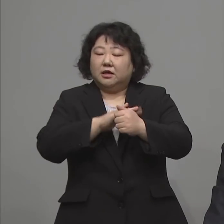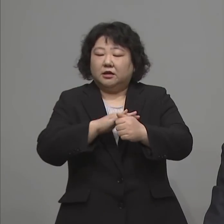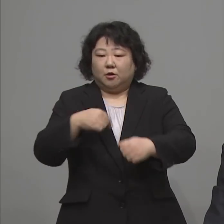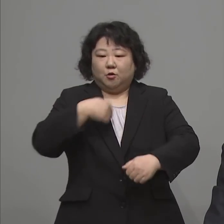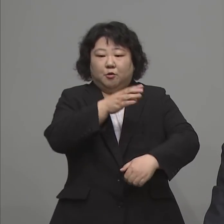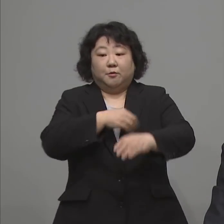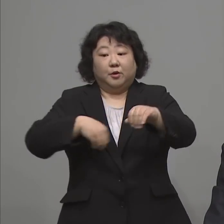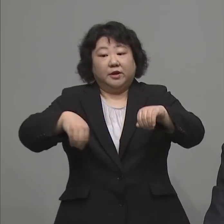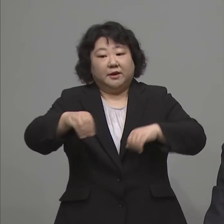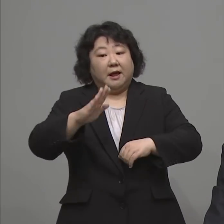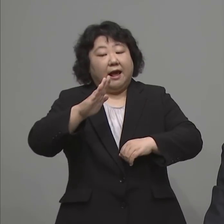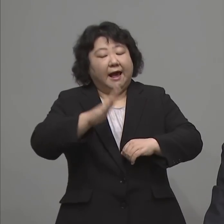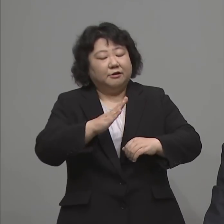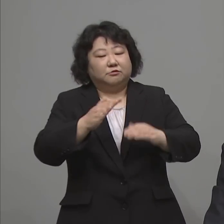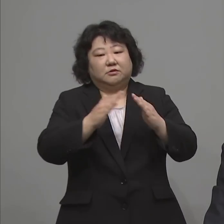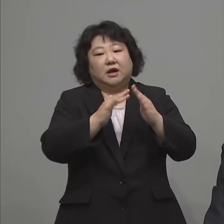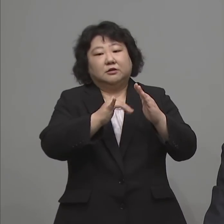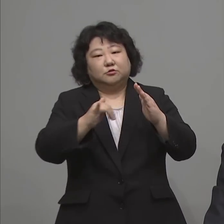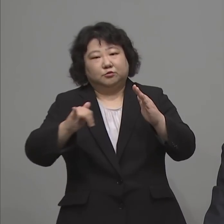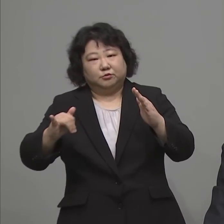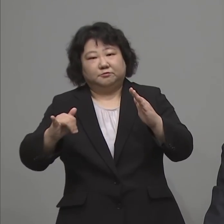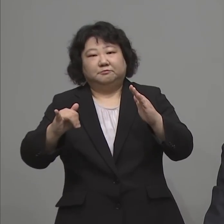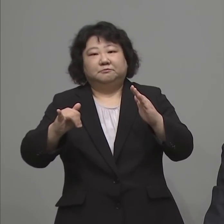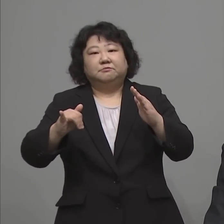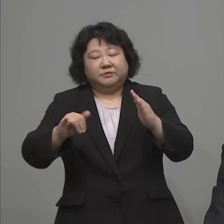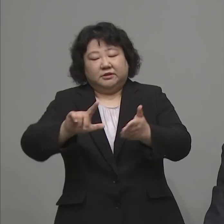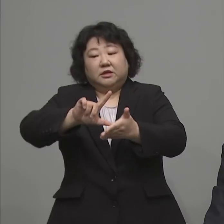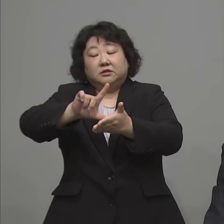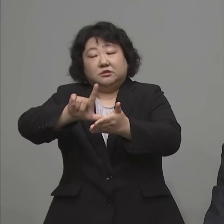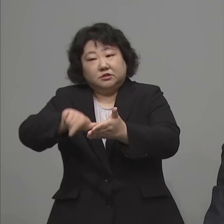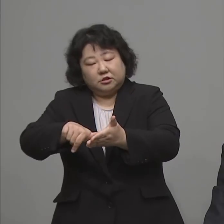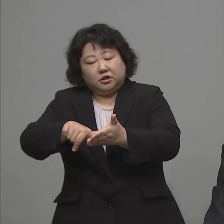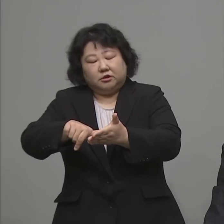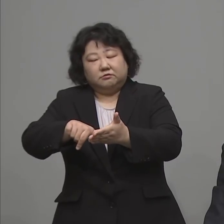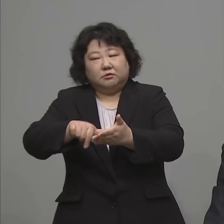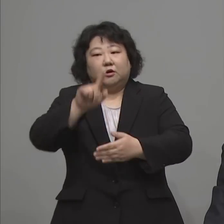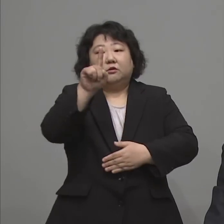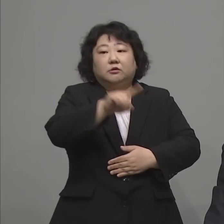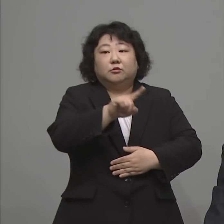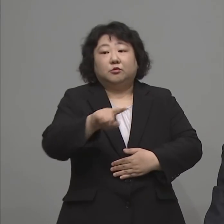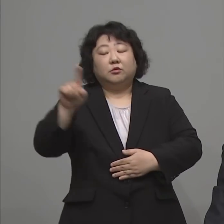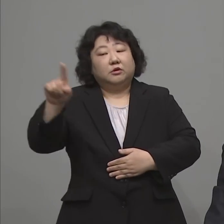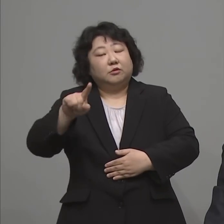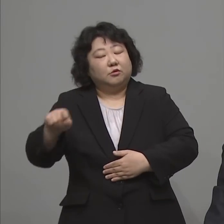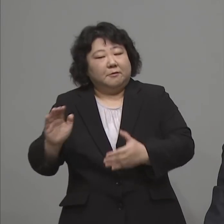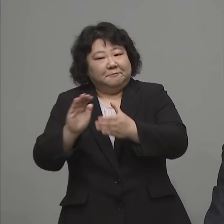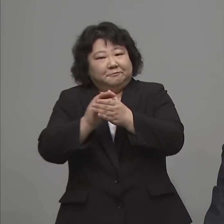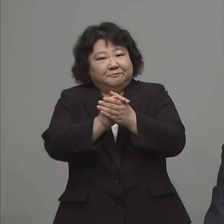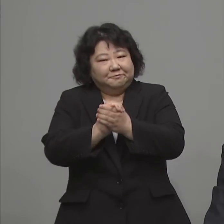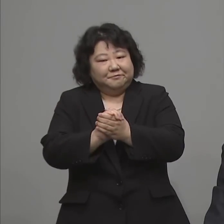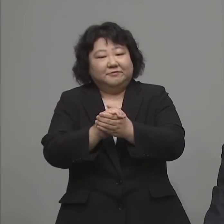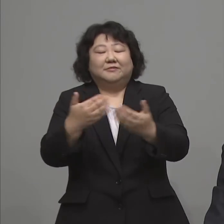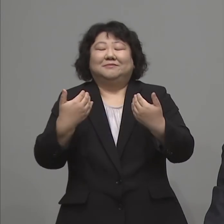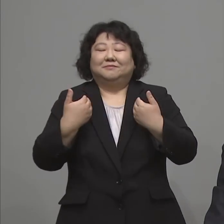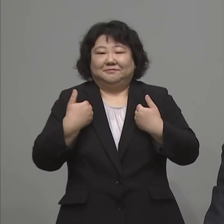思いやりに満ちた 家族 地域 そして 人と人との きずなが欠かせません